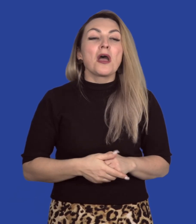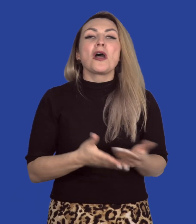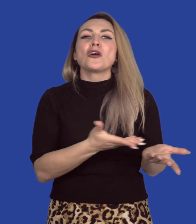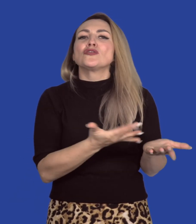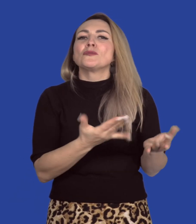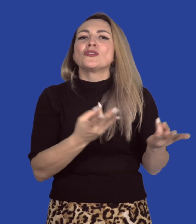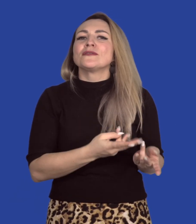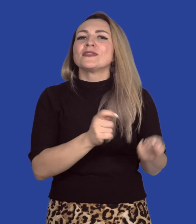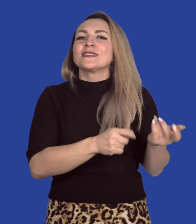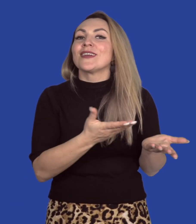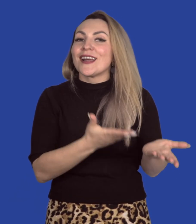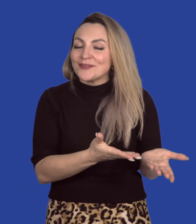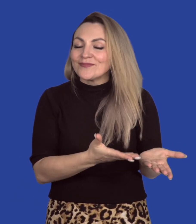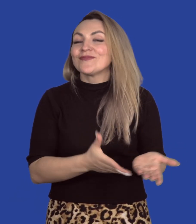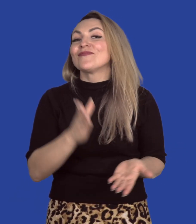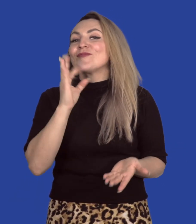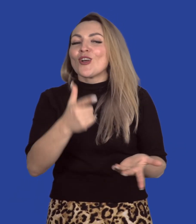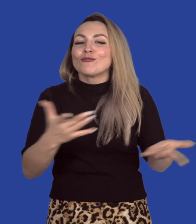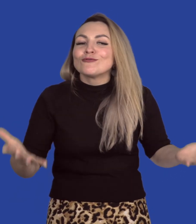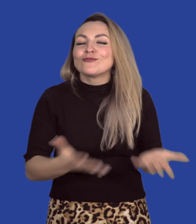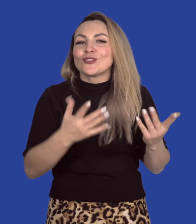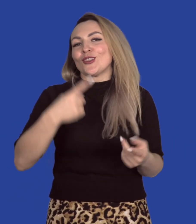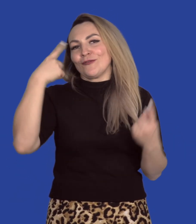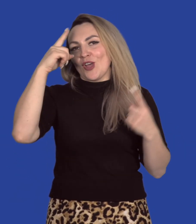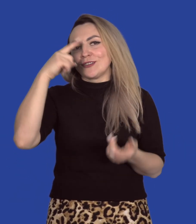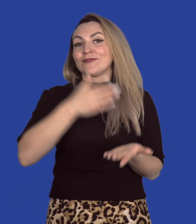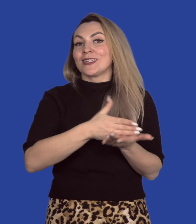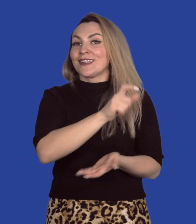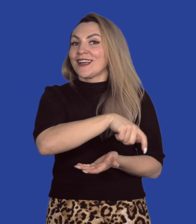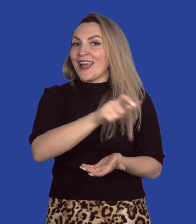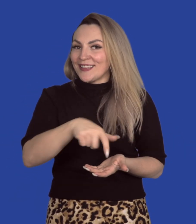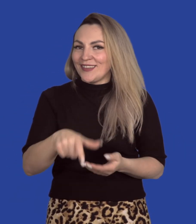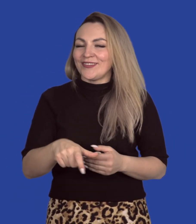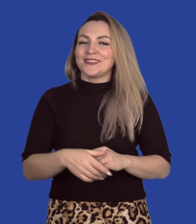Такие мероприятия стимулируют ветеранов на творчество.